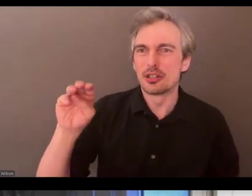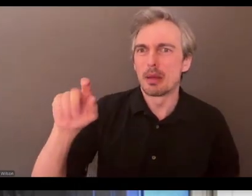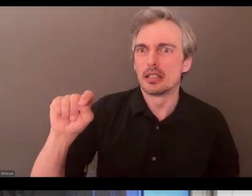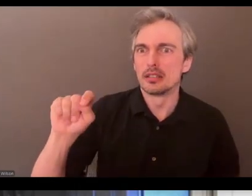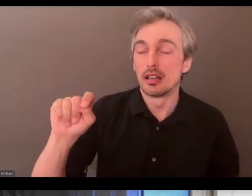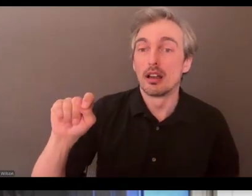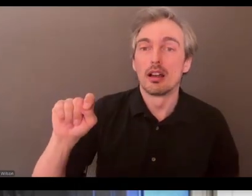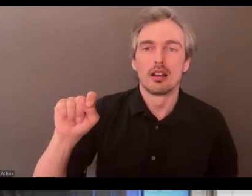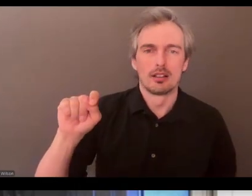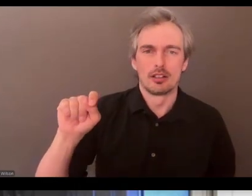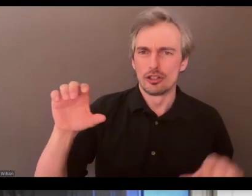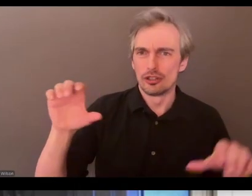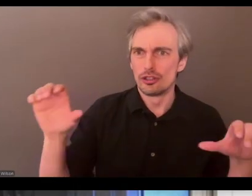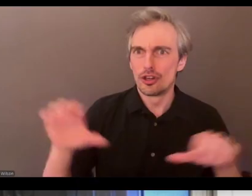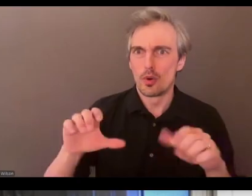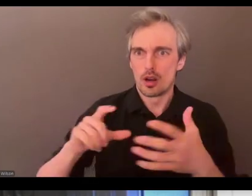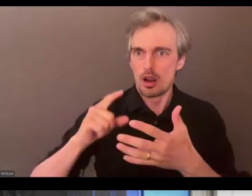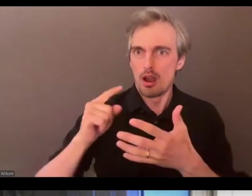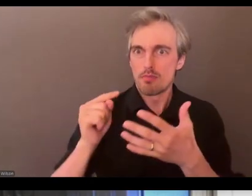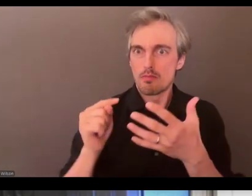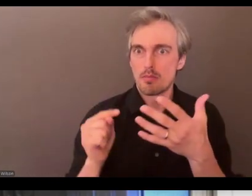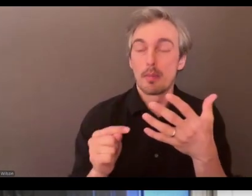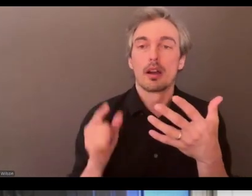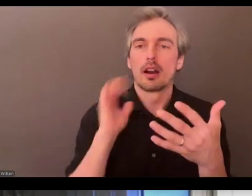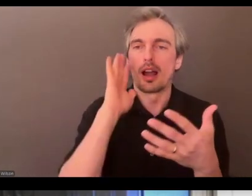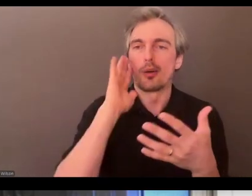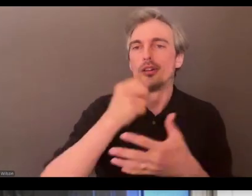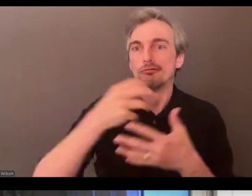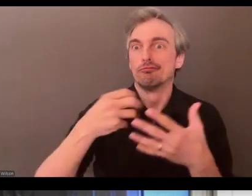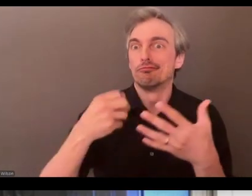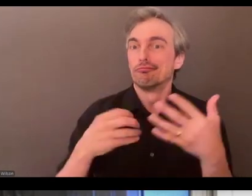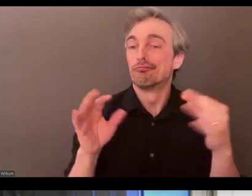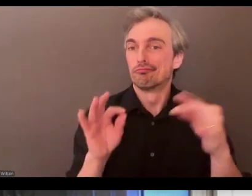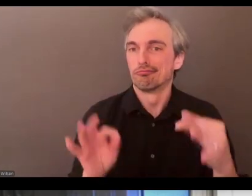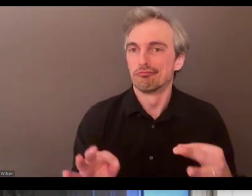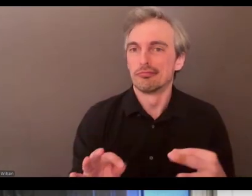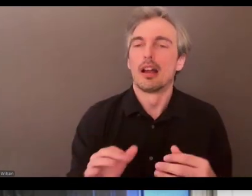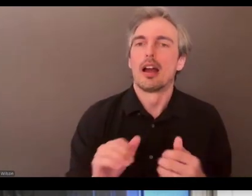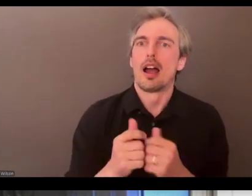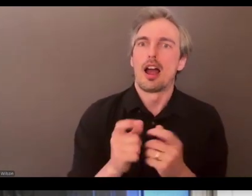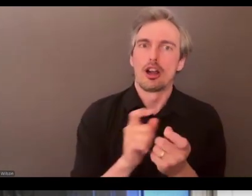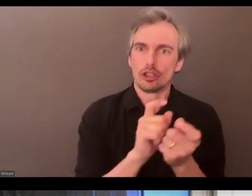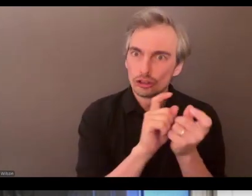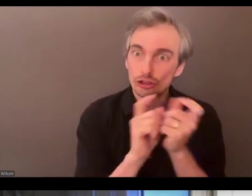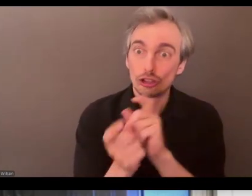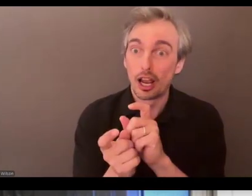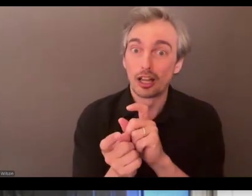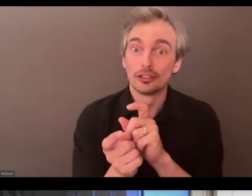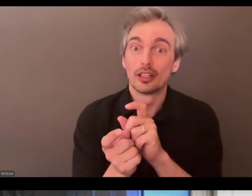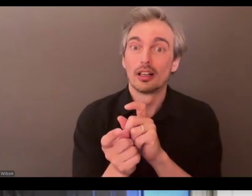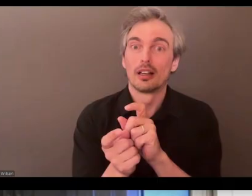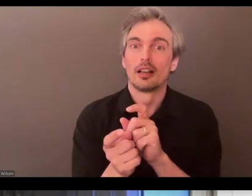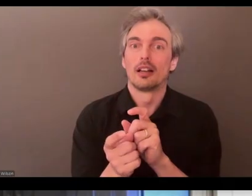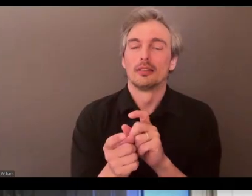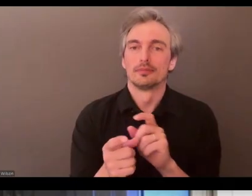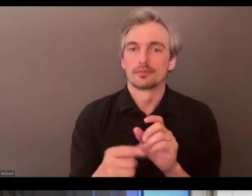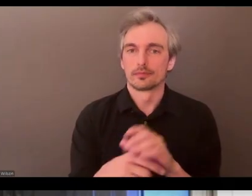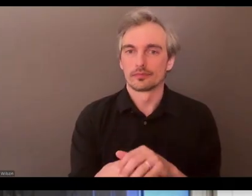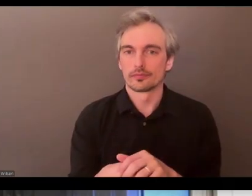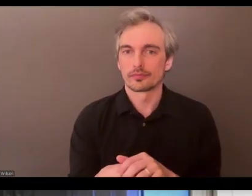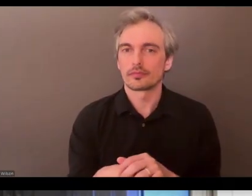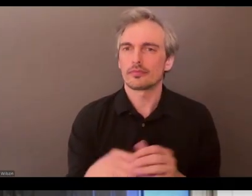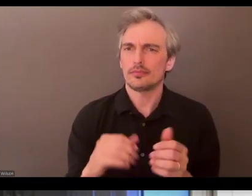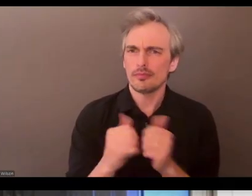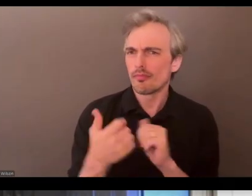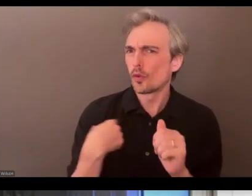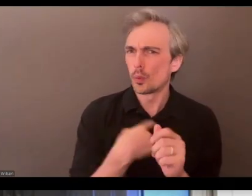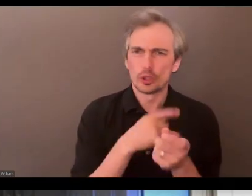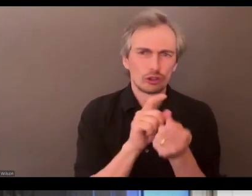そして、思考プロセスやプロセス自体、あるいは私たちが行っ た何かをどのように変えたのかを示した後、エンゲ ージメン